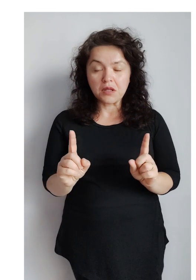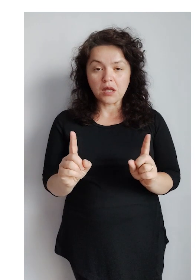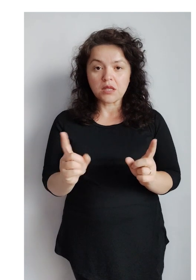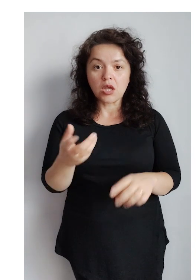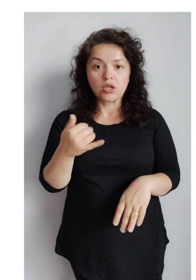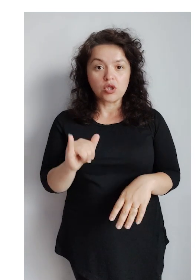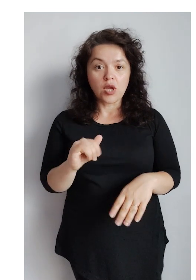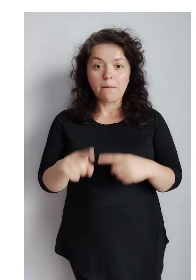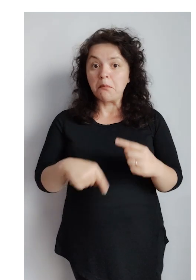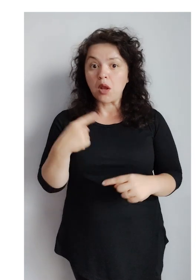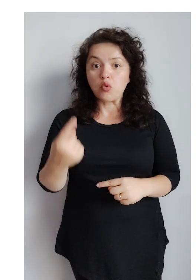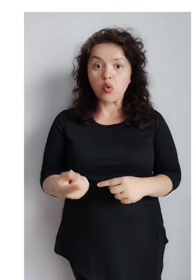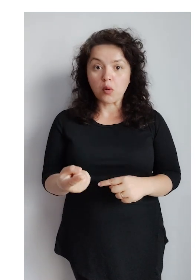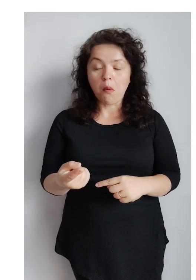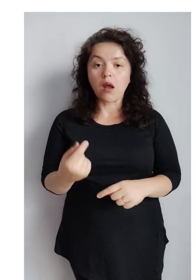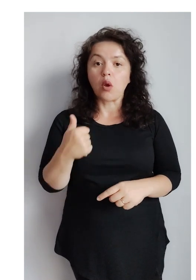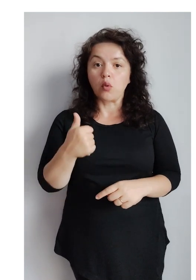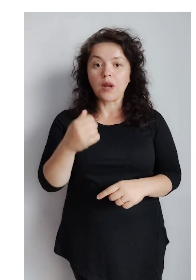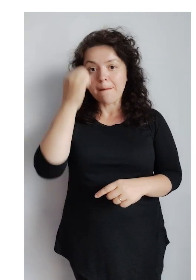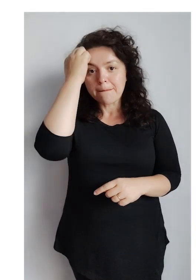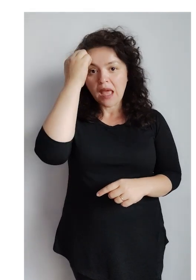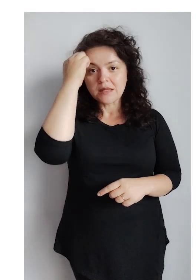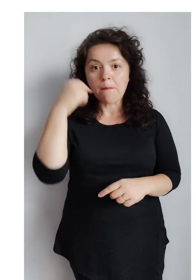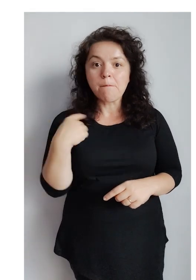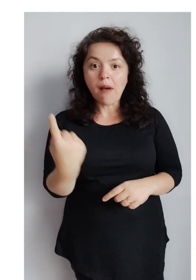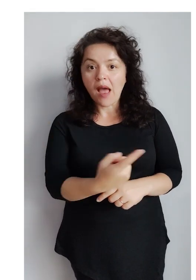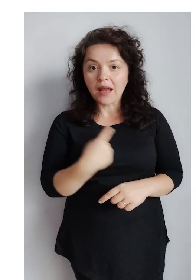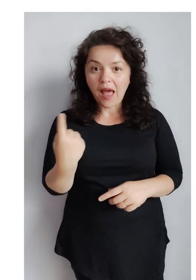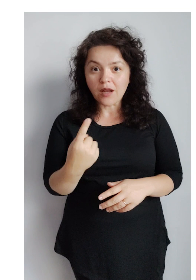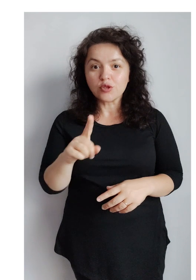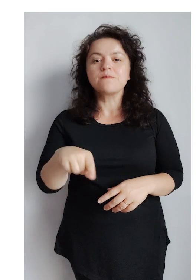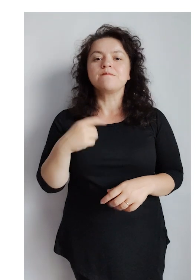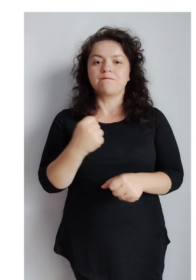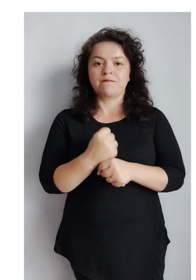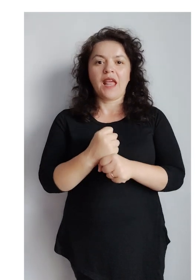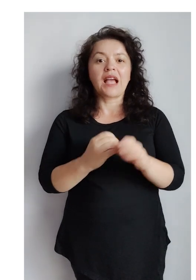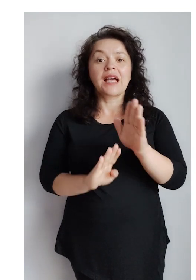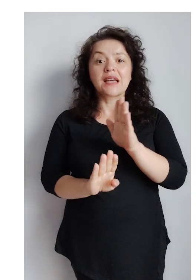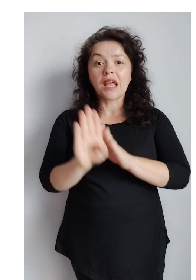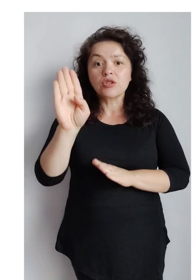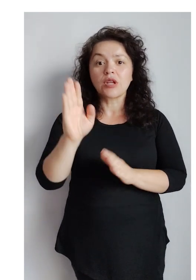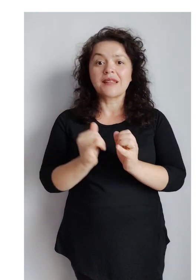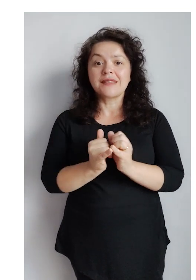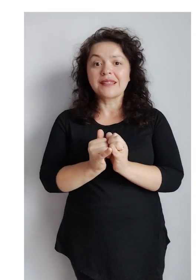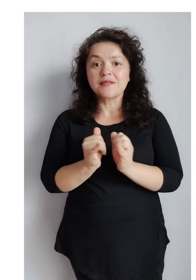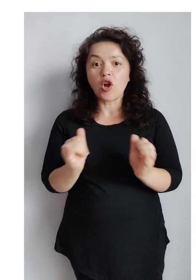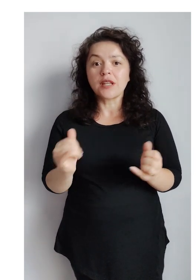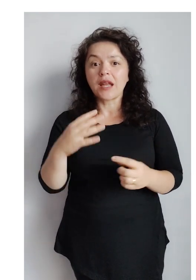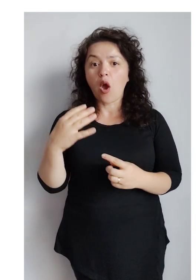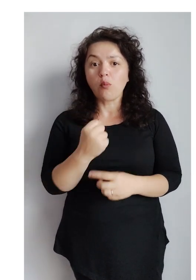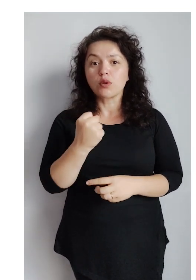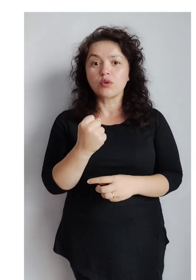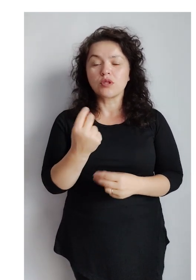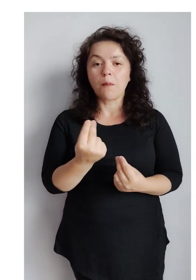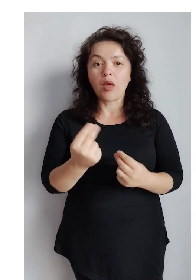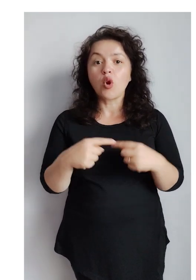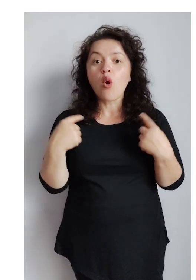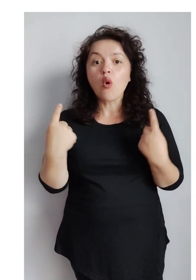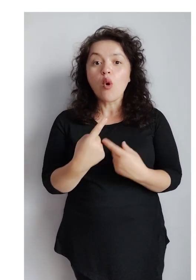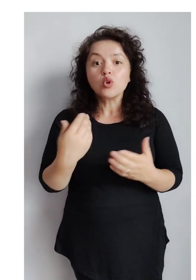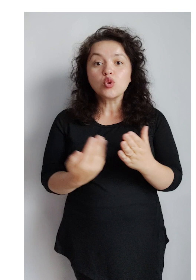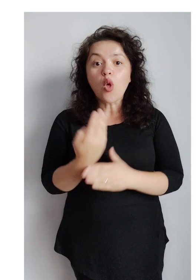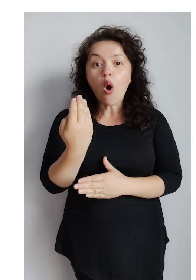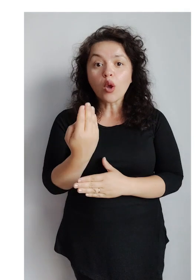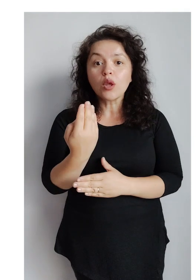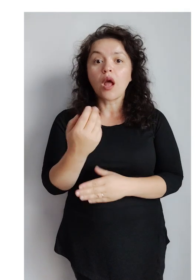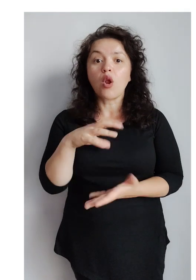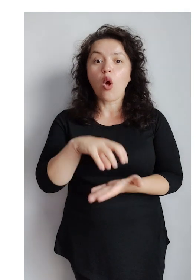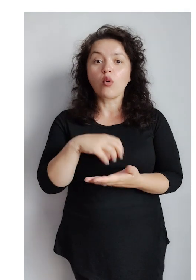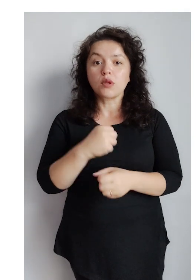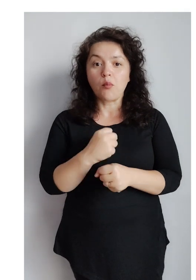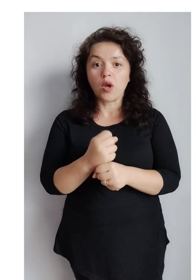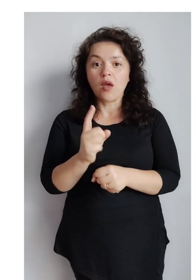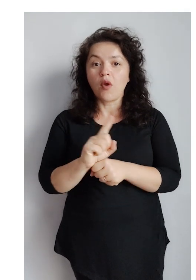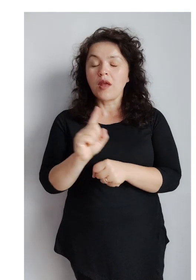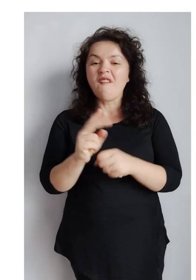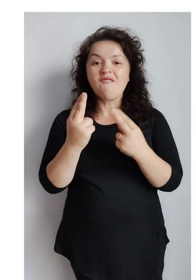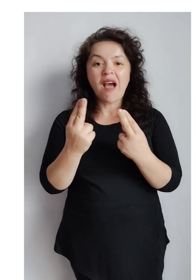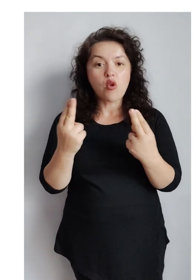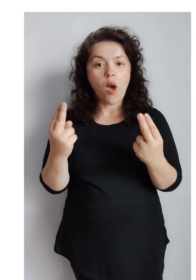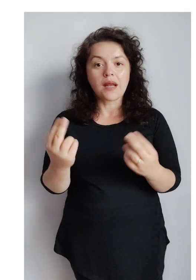Prin urmare unei piețe mai largi, determină creșterea dezvoltarea oportunităților pentru noi locuri de muncă și produse de valoare mai mare.